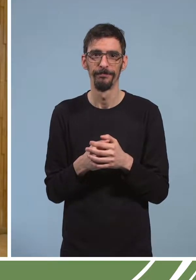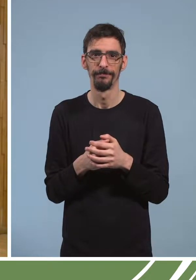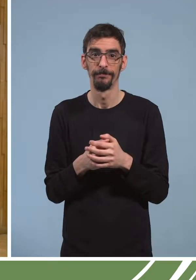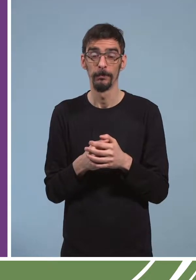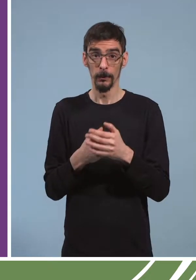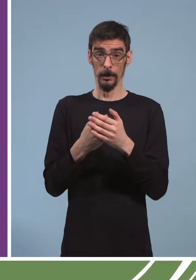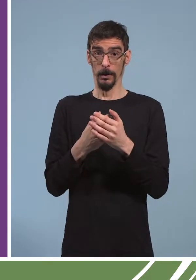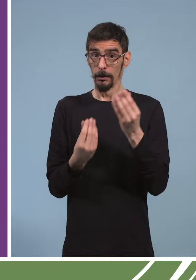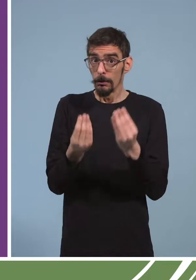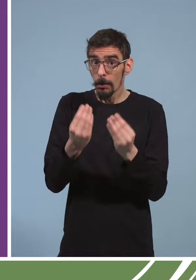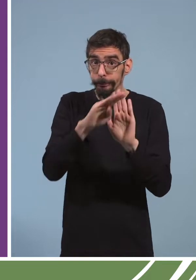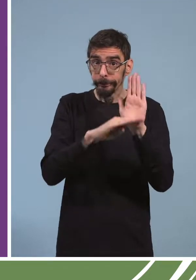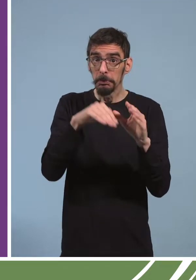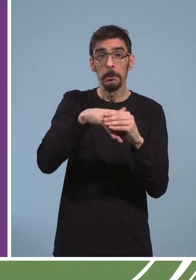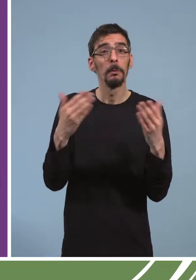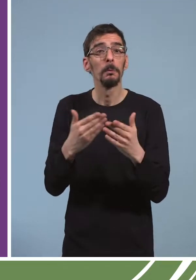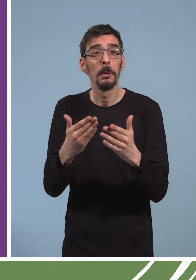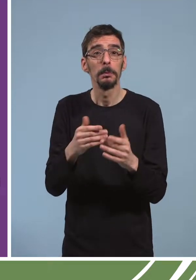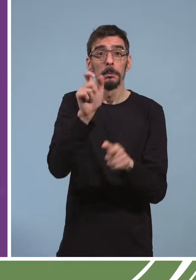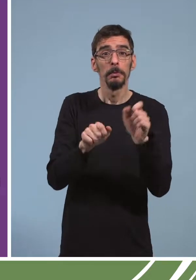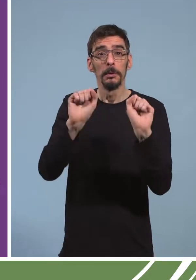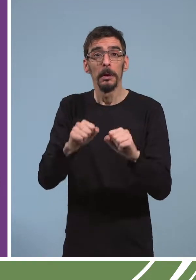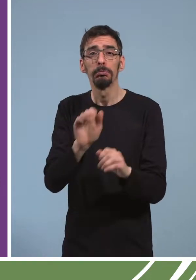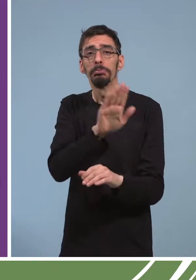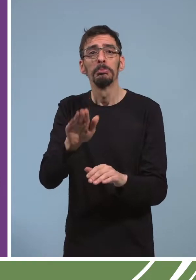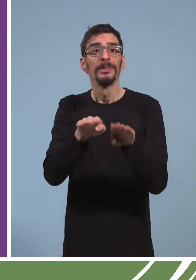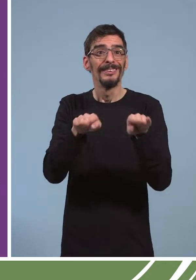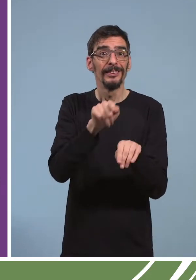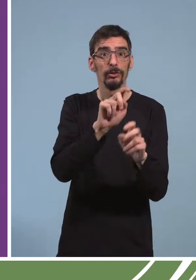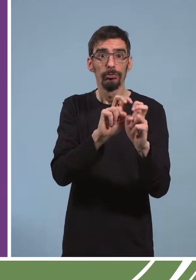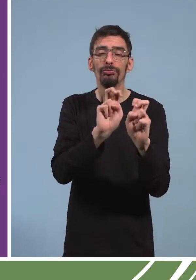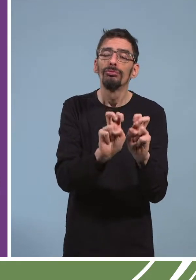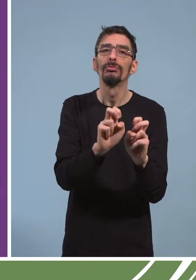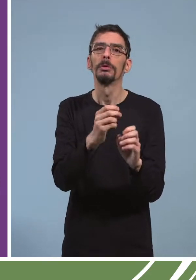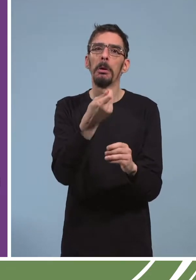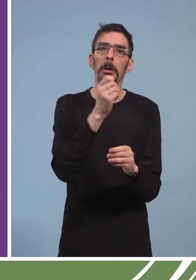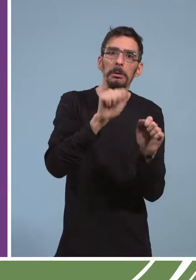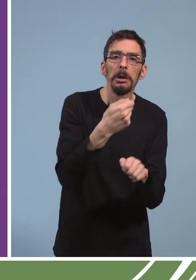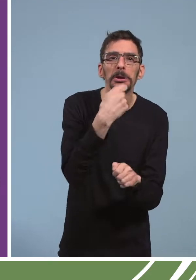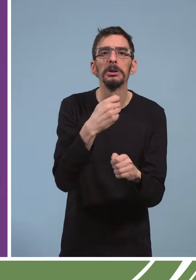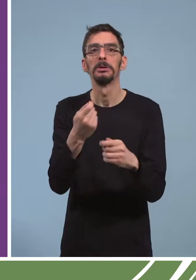Das sind die Regeln: Teilnehmende können die Güter auf ihrem Tisch essen. Sie können sie verkaufen, oder mit anderen tauschen.